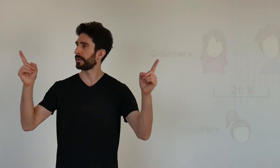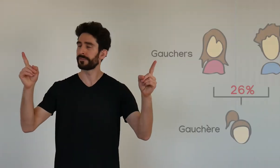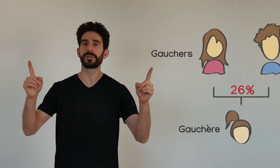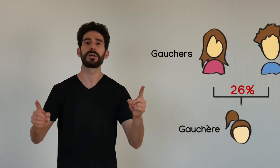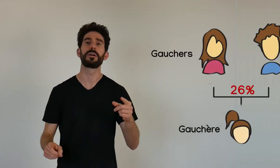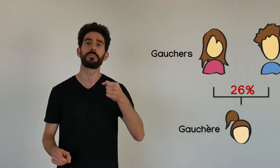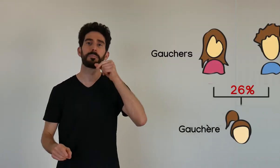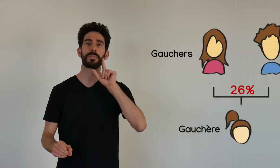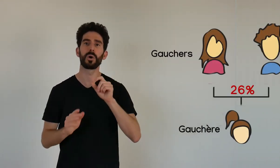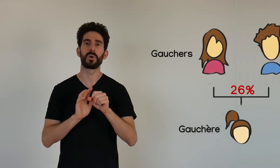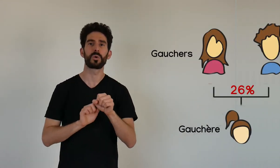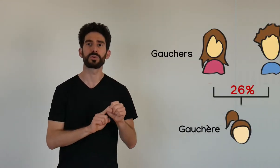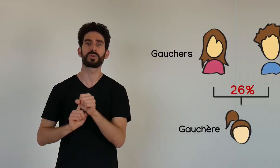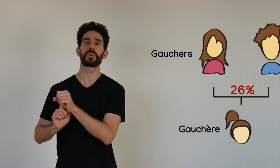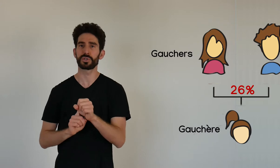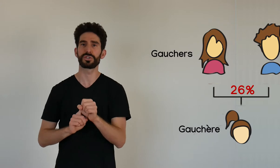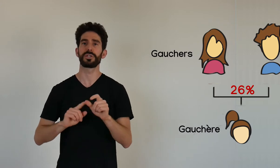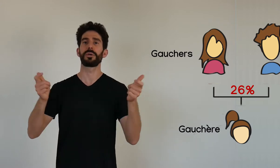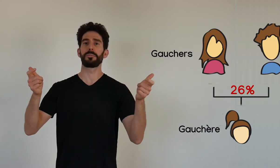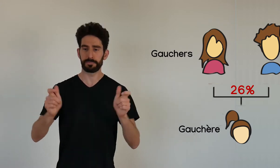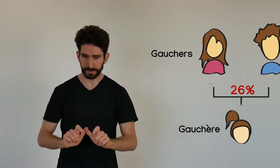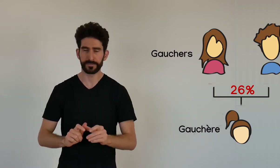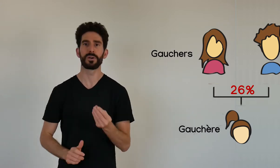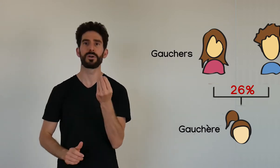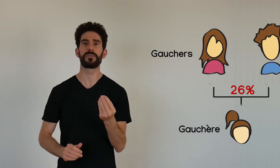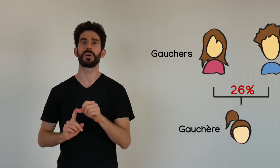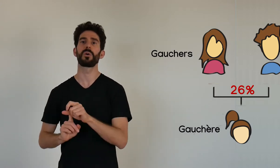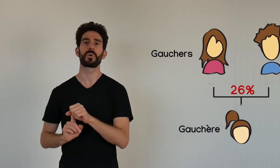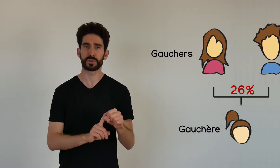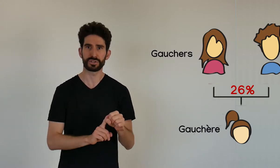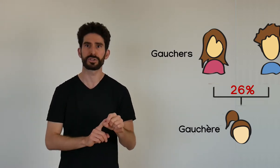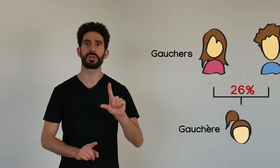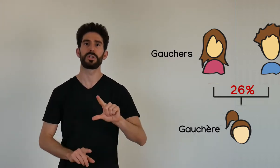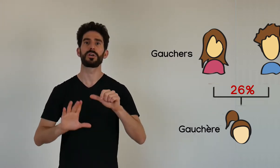Il y a 26% de chances que deux parents gauchers aient un enfant gaucher.